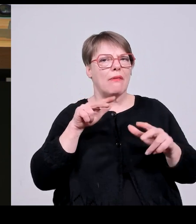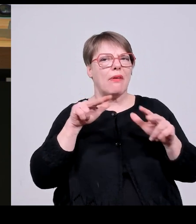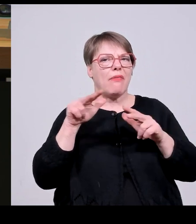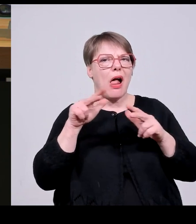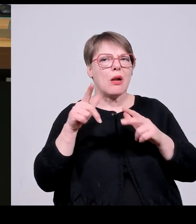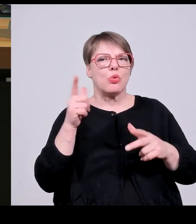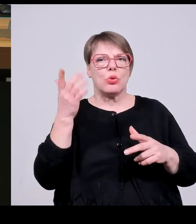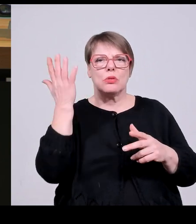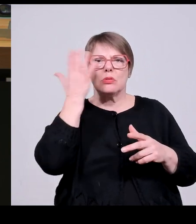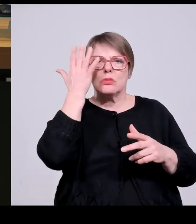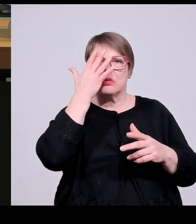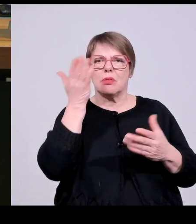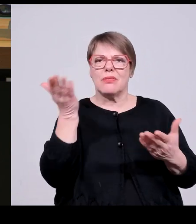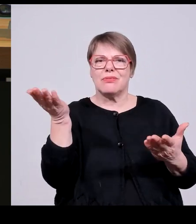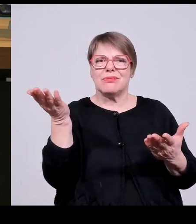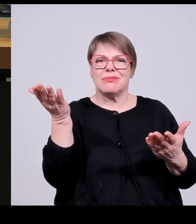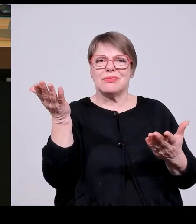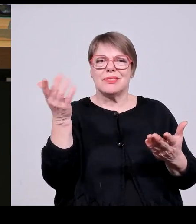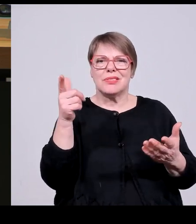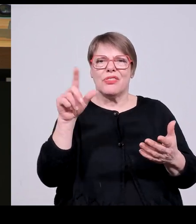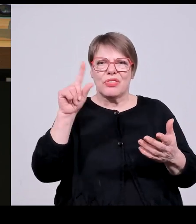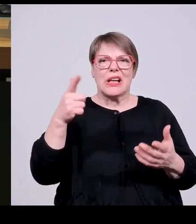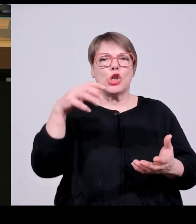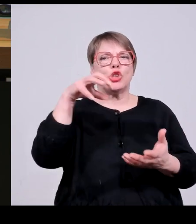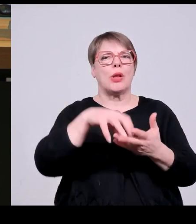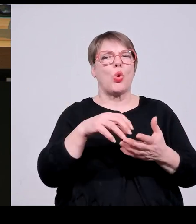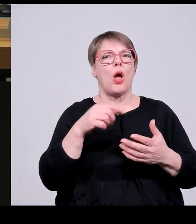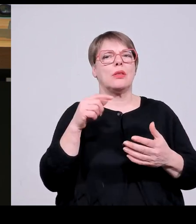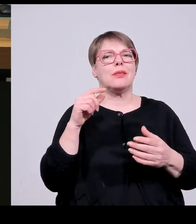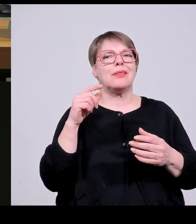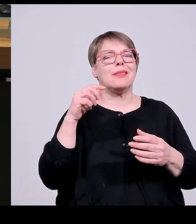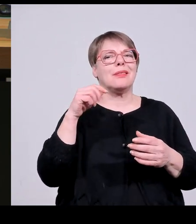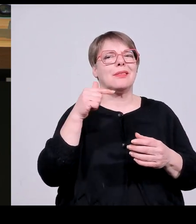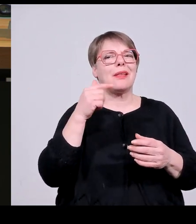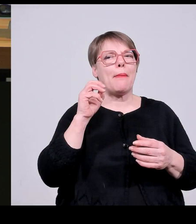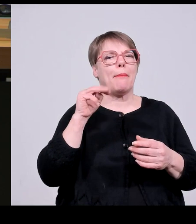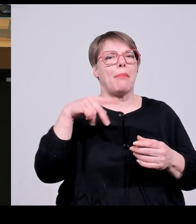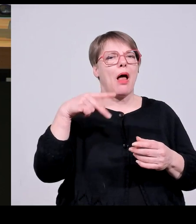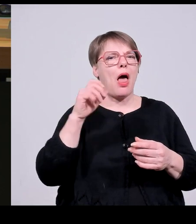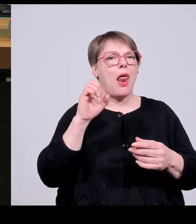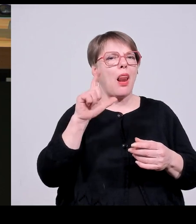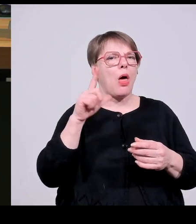Im Ausschuss war auch Klaus Lederer nicht zu einer klaren Äußerung bereit, das mit diesem Senat kein Rütteln am